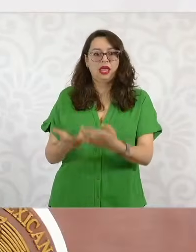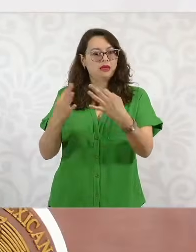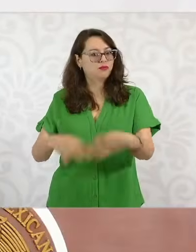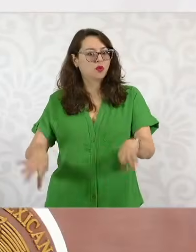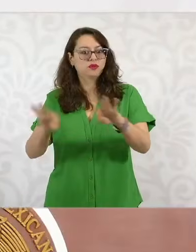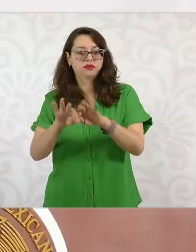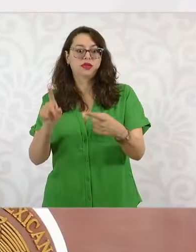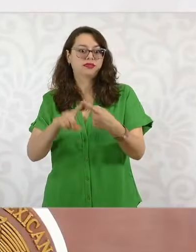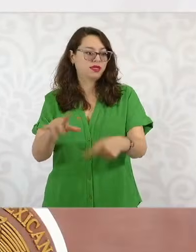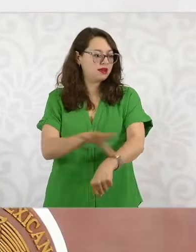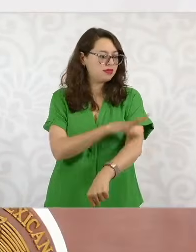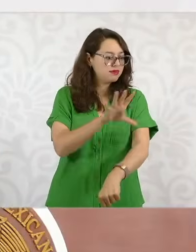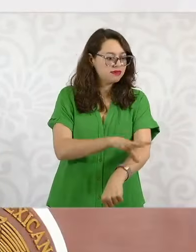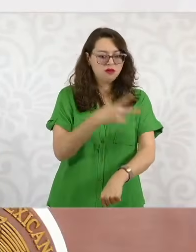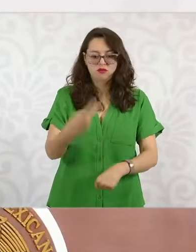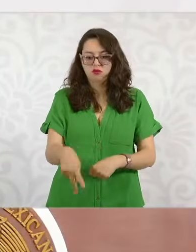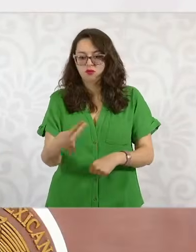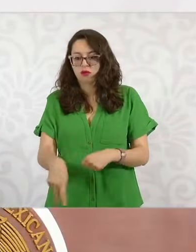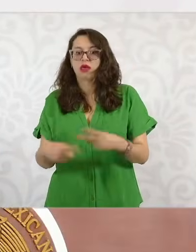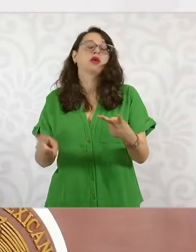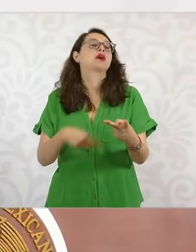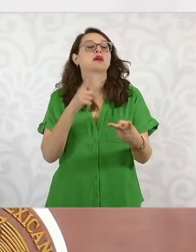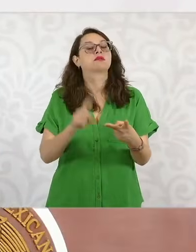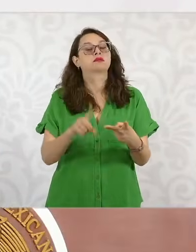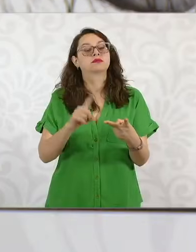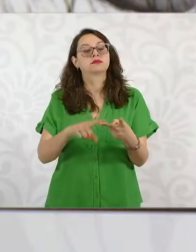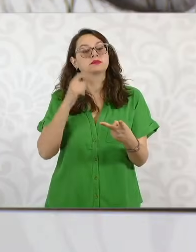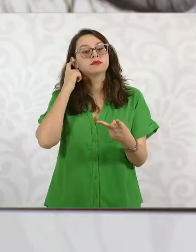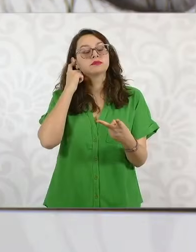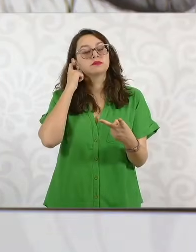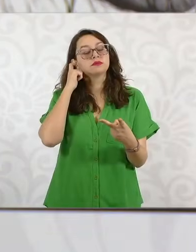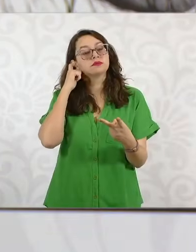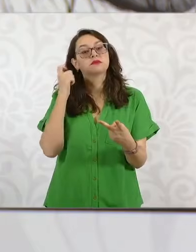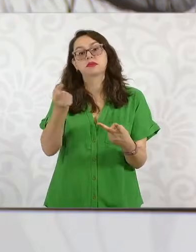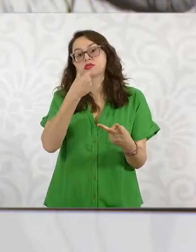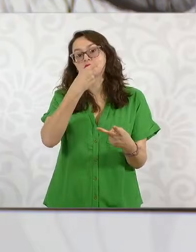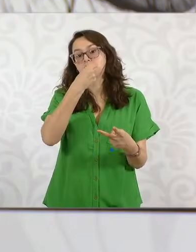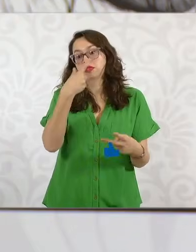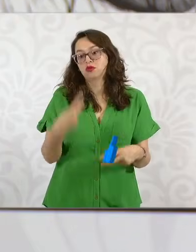energética y también lo que buscamos es que haya más producción de medicamentos en México, de